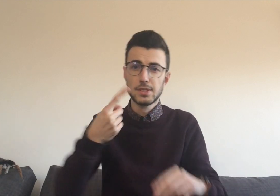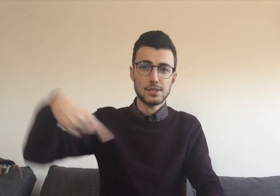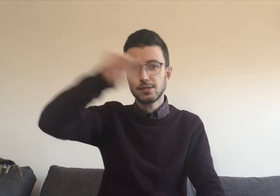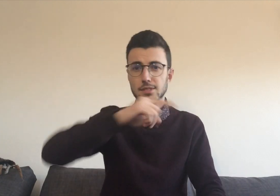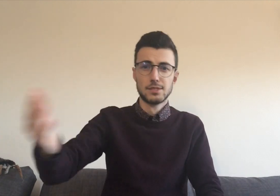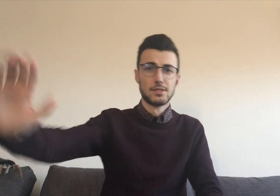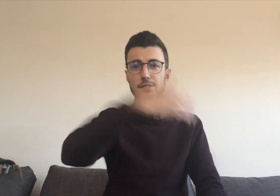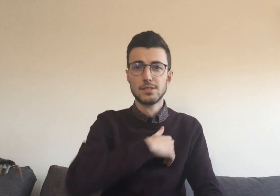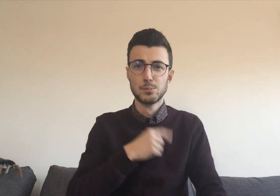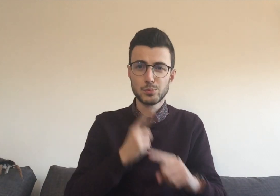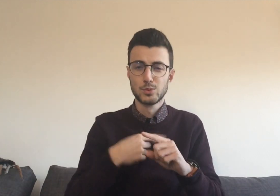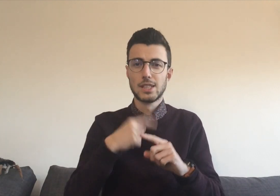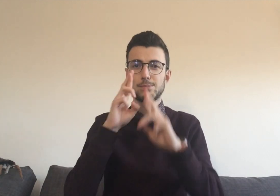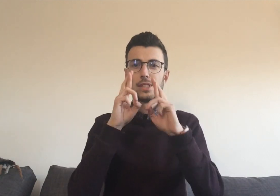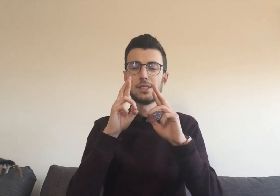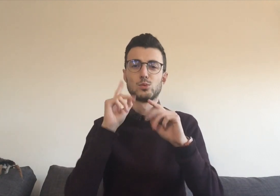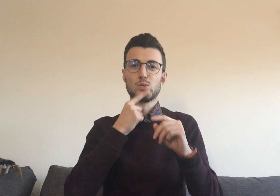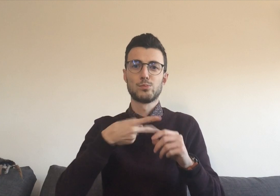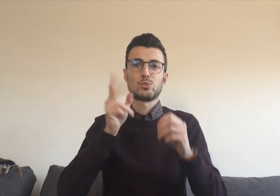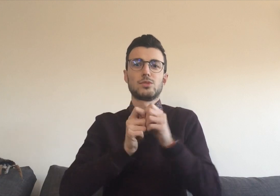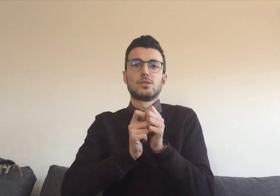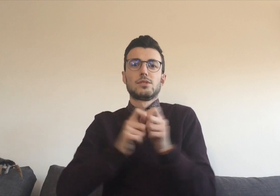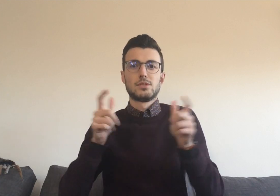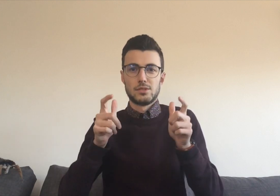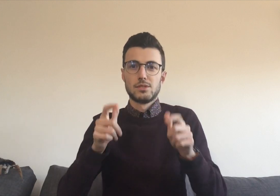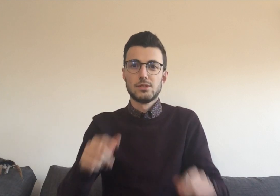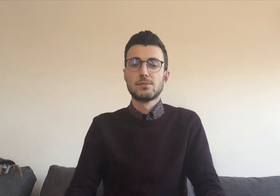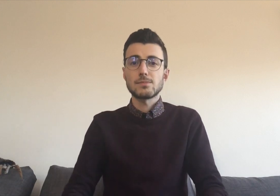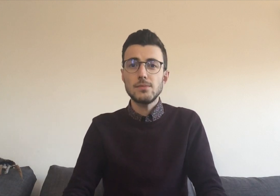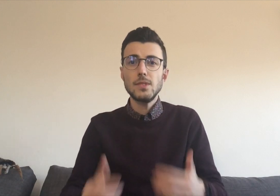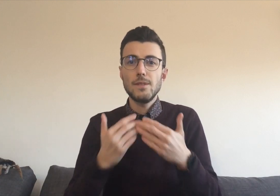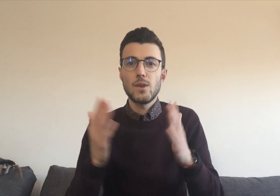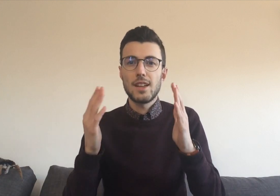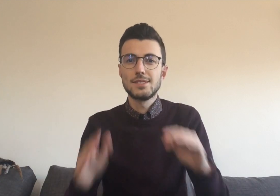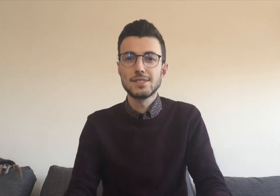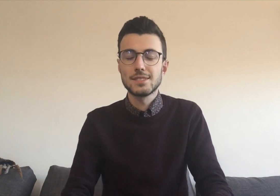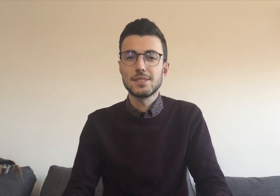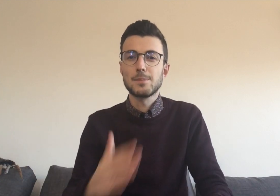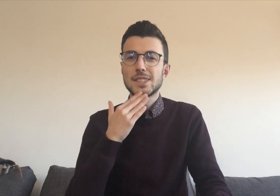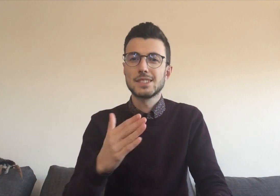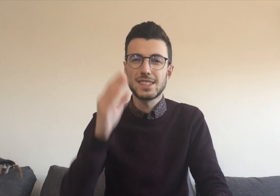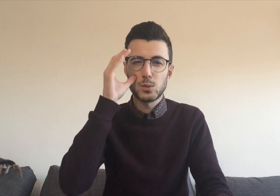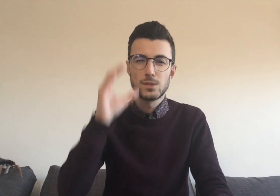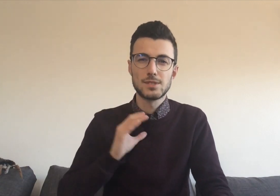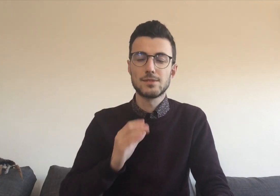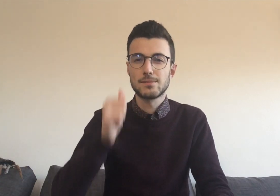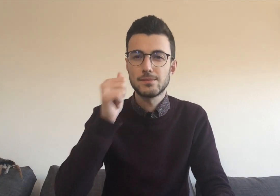alors sans hésitez, venez ! J’espère vraiment qu'il y aura de plus en plus de sourds! Voilà Merci de votre attention